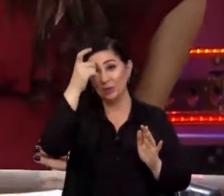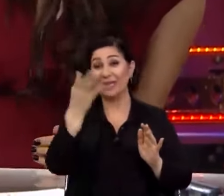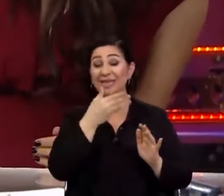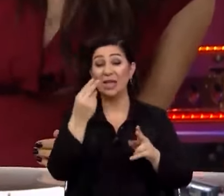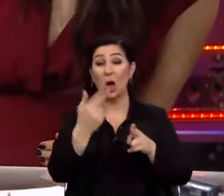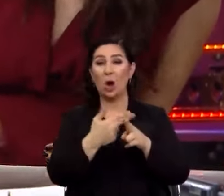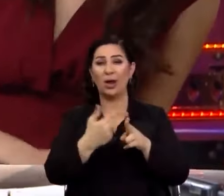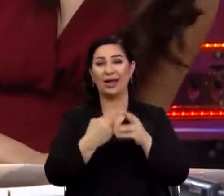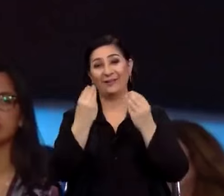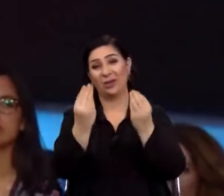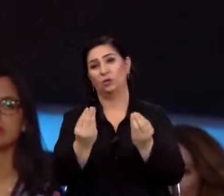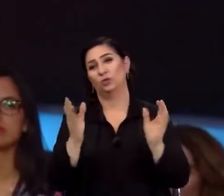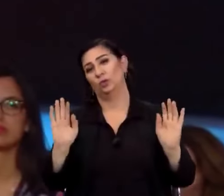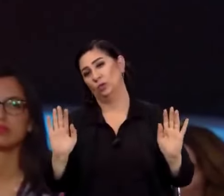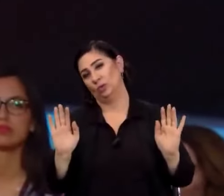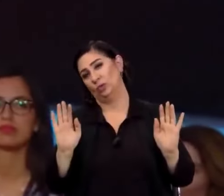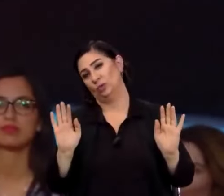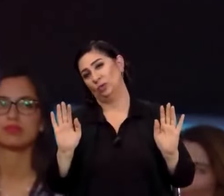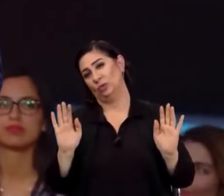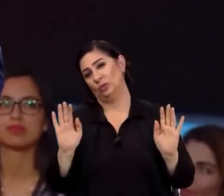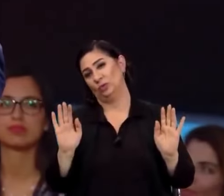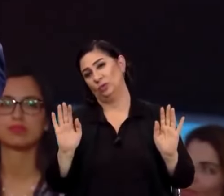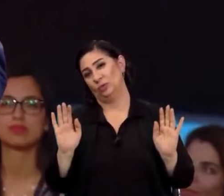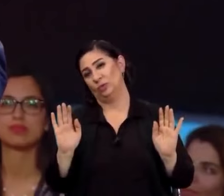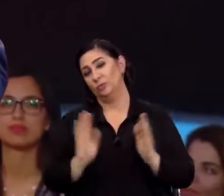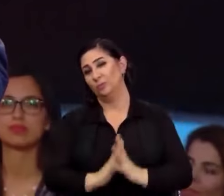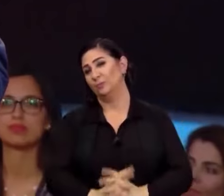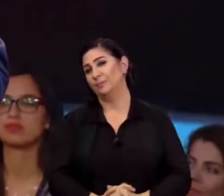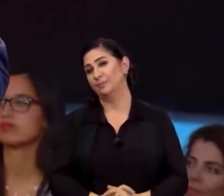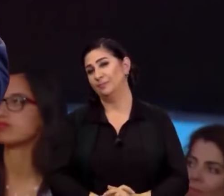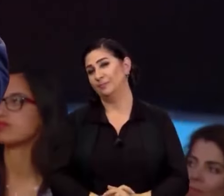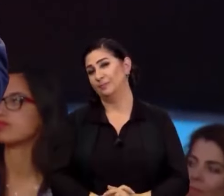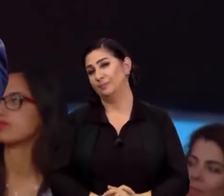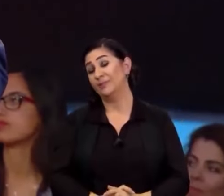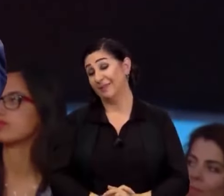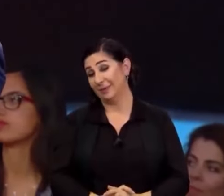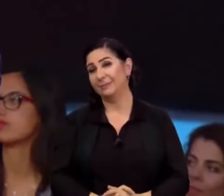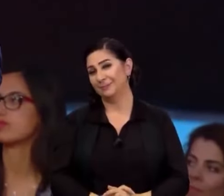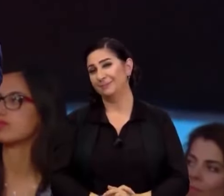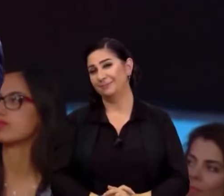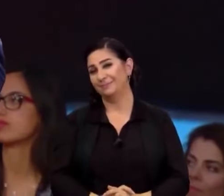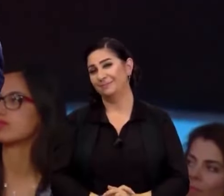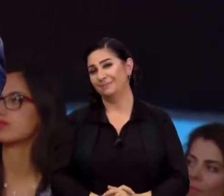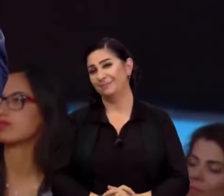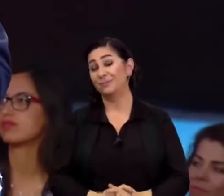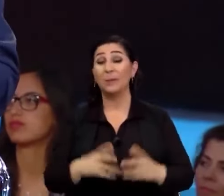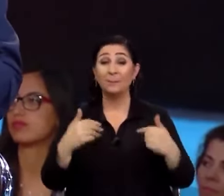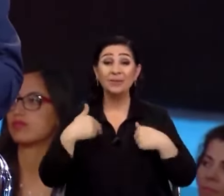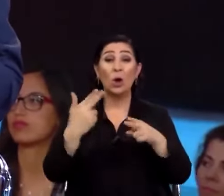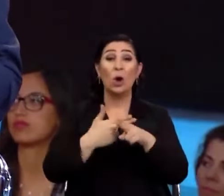olsun diye koyuyoruz Evet biz örnek olarak koyuyoruz